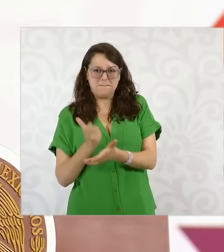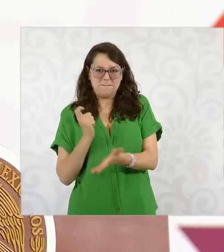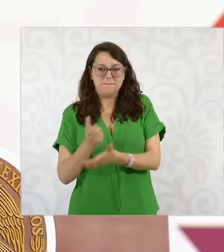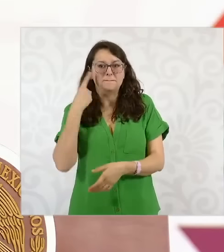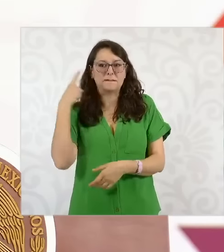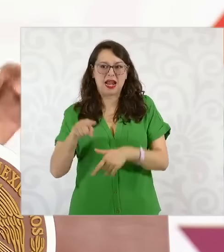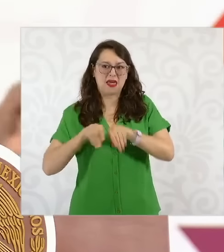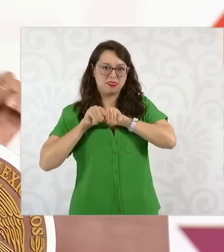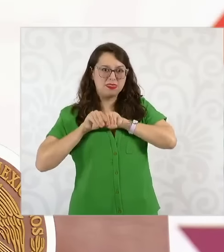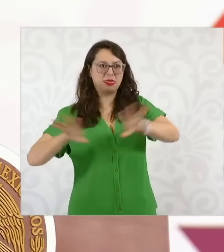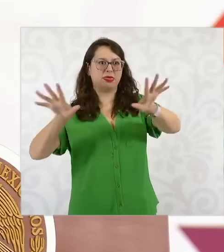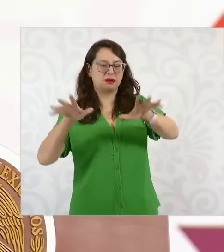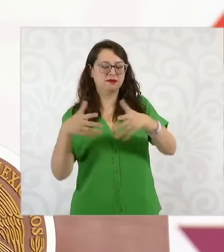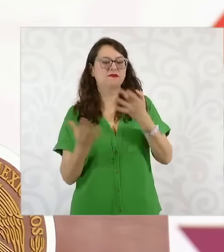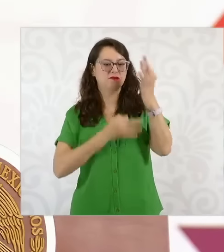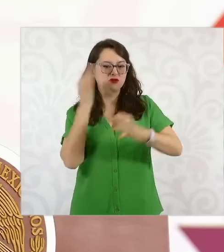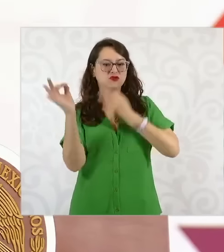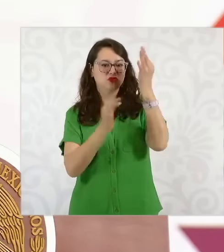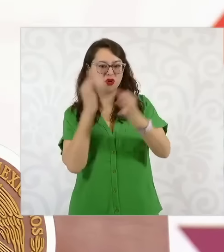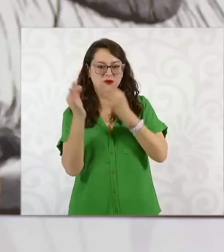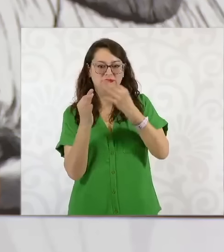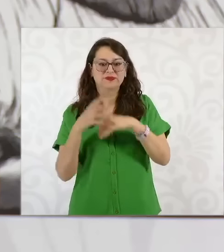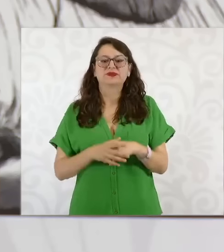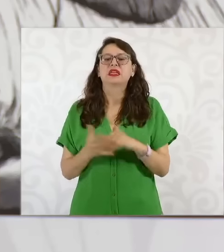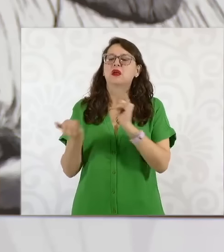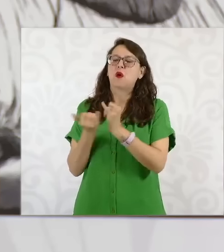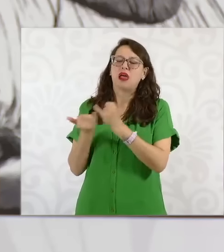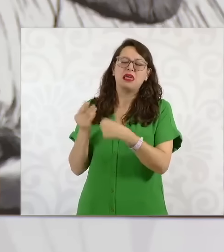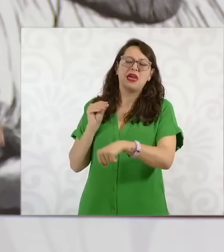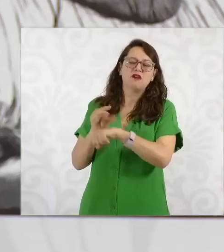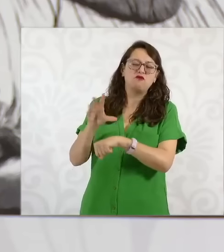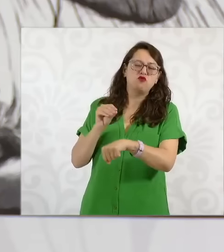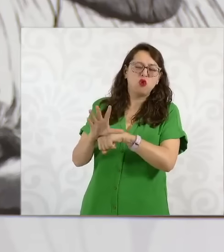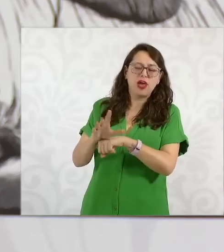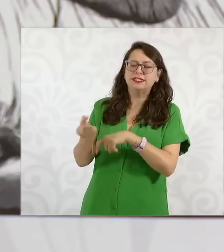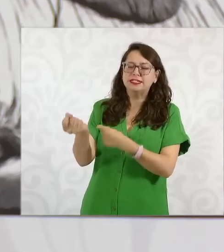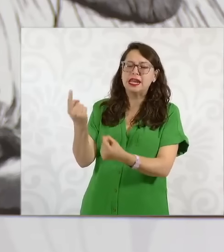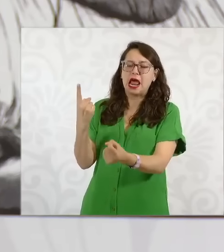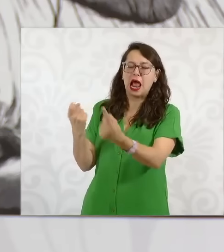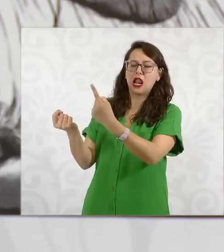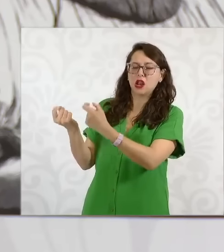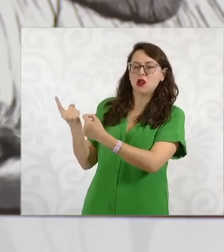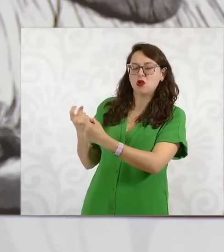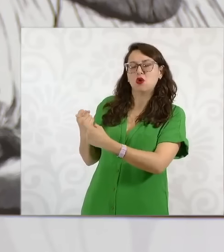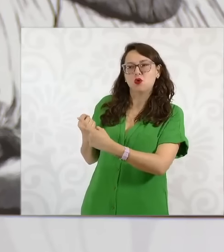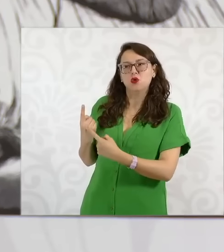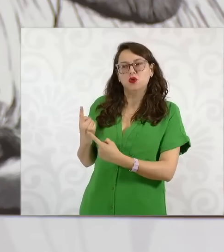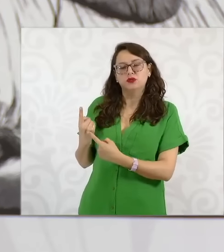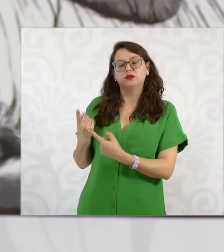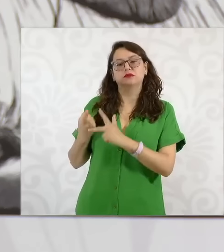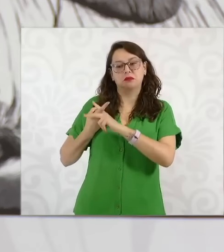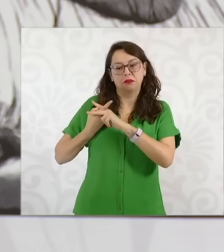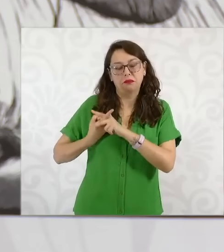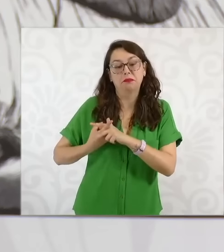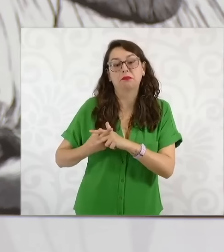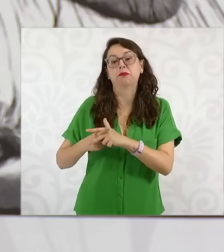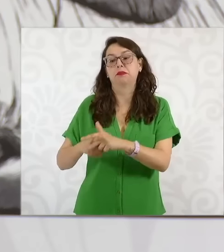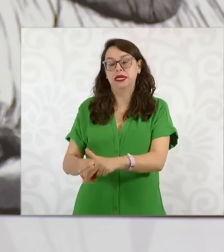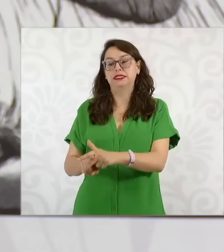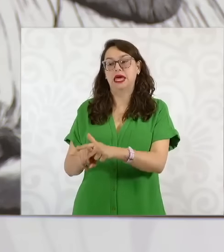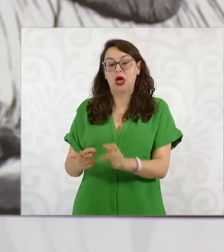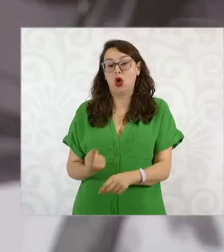y también algunos influenciadores, influencers o ciertas cuentas que sale una nota en un periódico